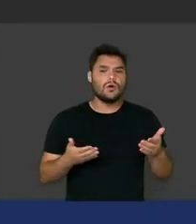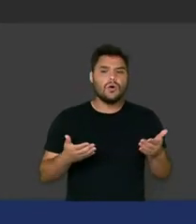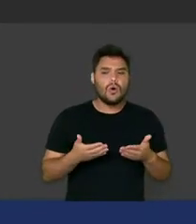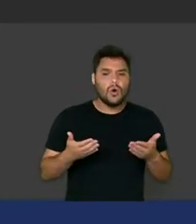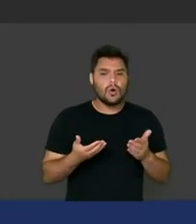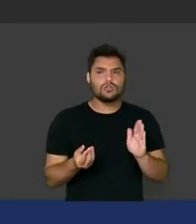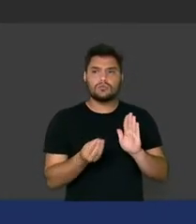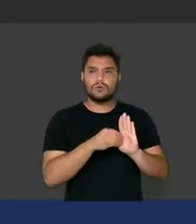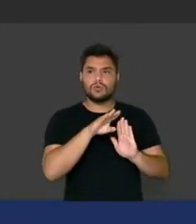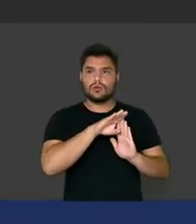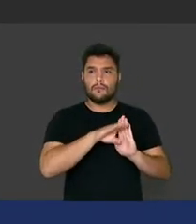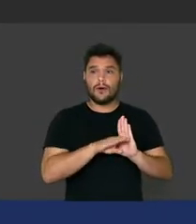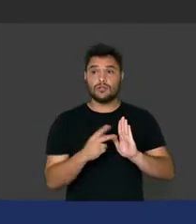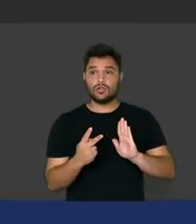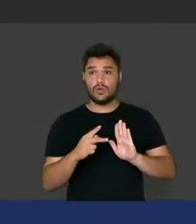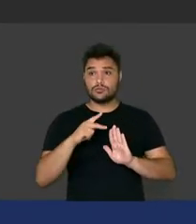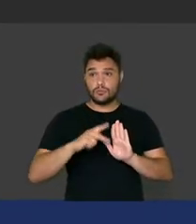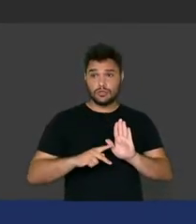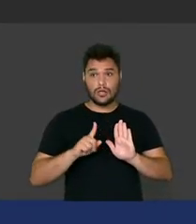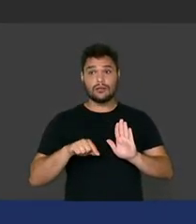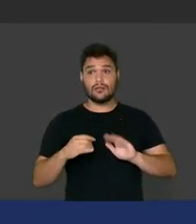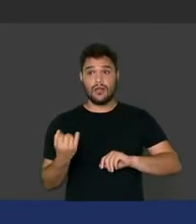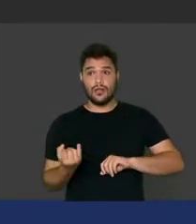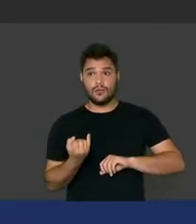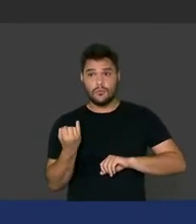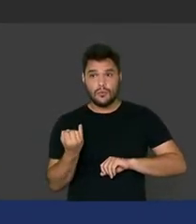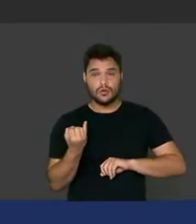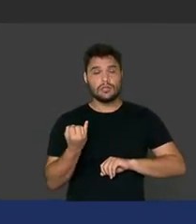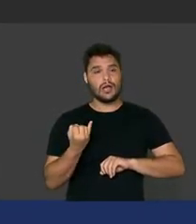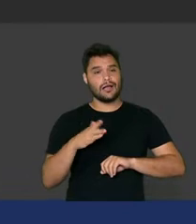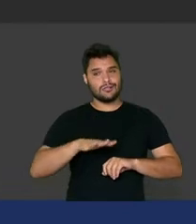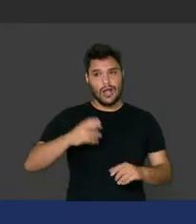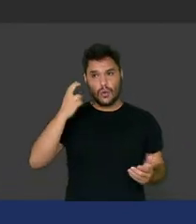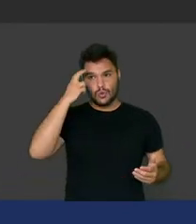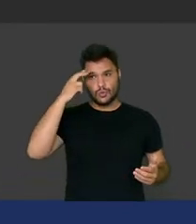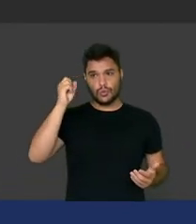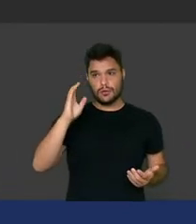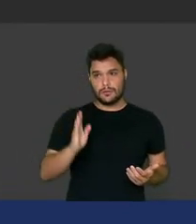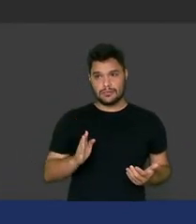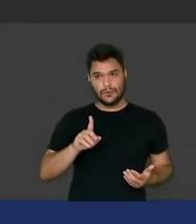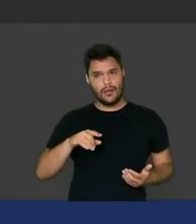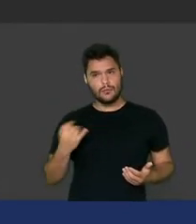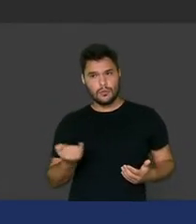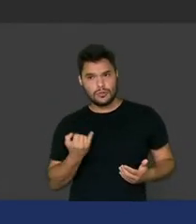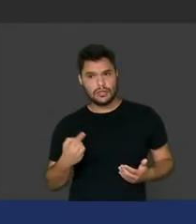[DEPUTADA]: OBRIGADA. NA PAUTA DO PROJETO SÃO MUITO IMPORTANTES PARA A CULTURA NO PAÍS E É FUNDAMENTAL QUE A